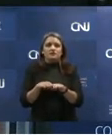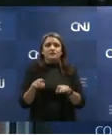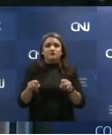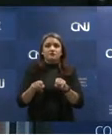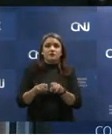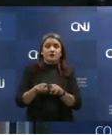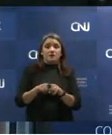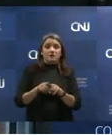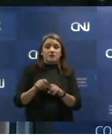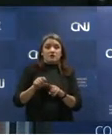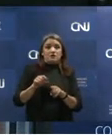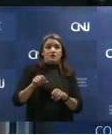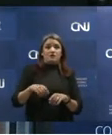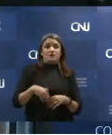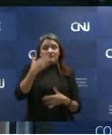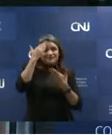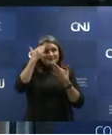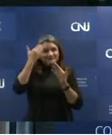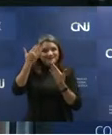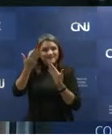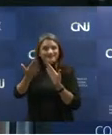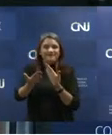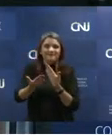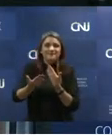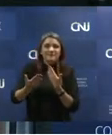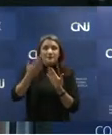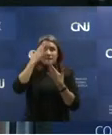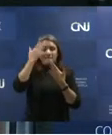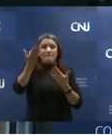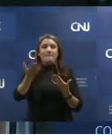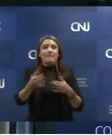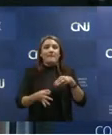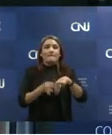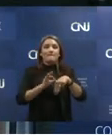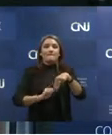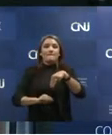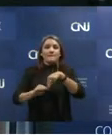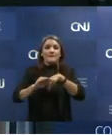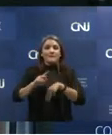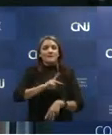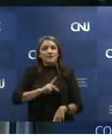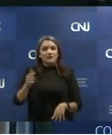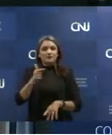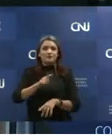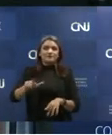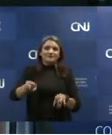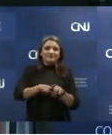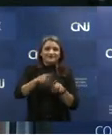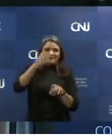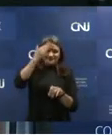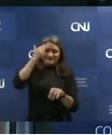Muito obrigado a Vossa Excelência Ministro, Presidente e demais ministro. Agradeço a atenção desse grande Conselho Nacional de Justiça.